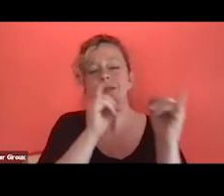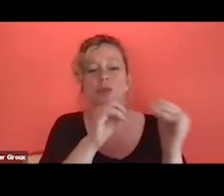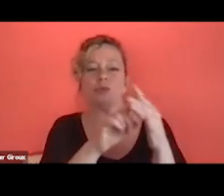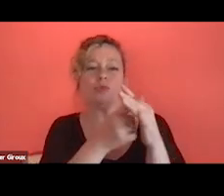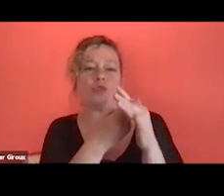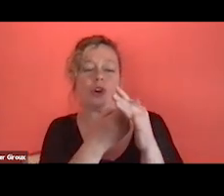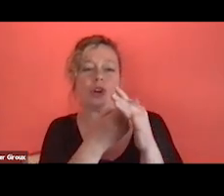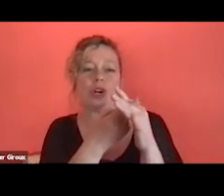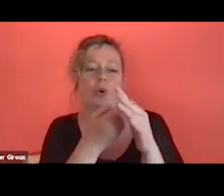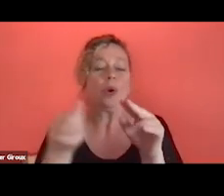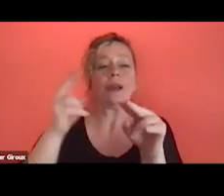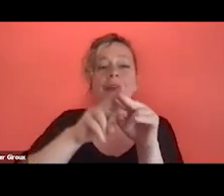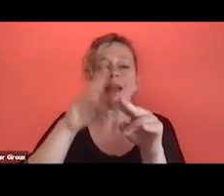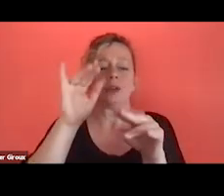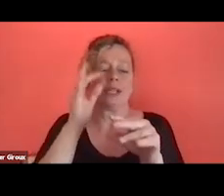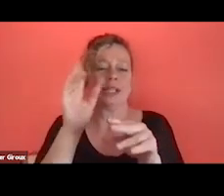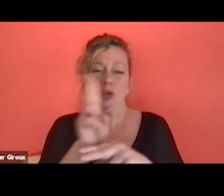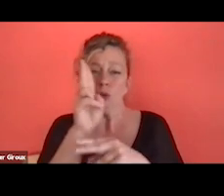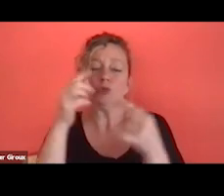o aumentaron su consumo de sustancias durante la pandemia.